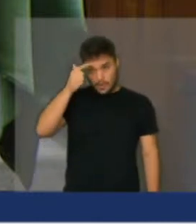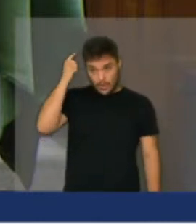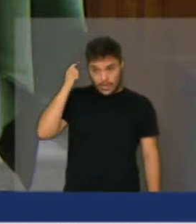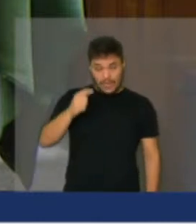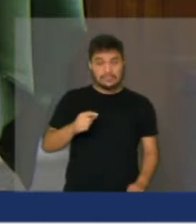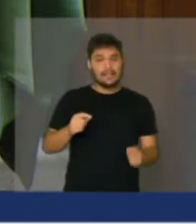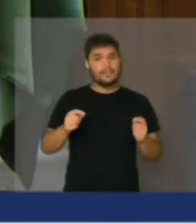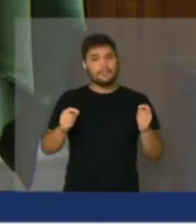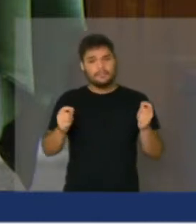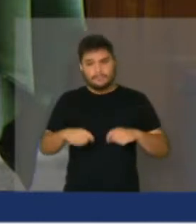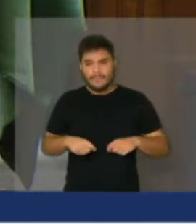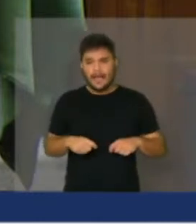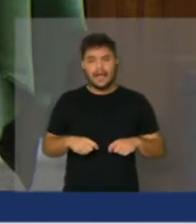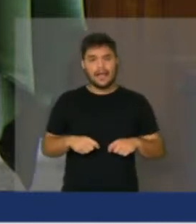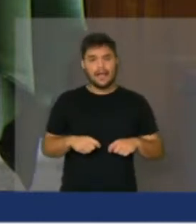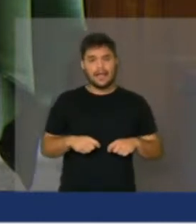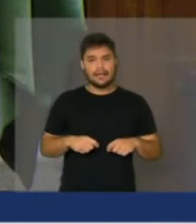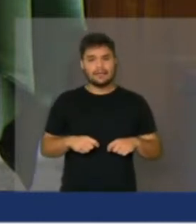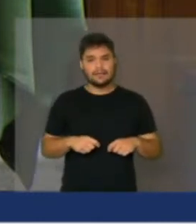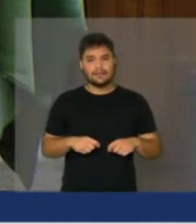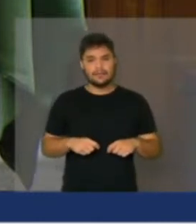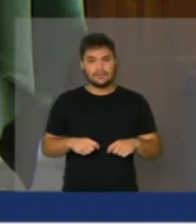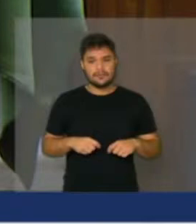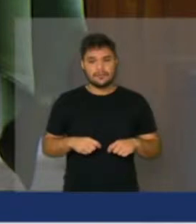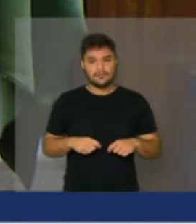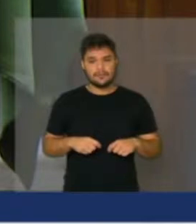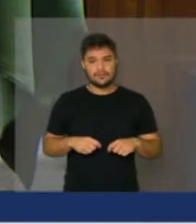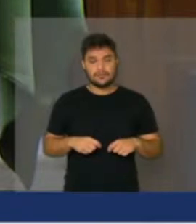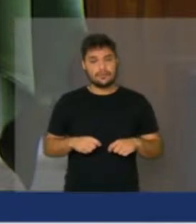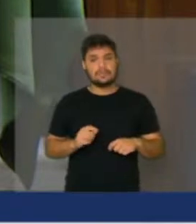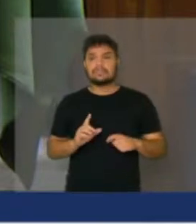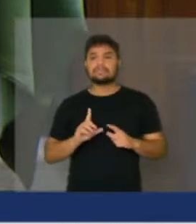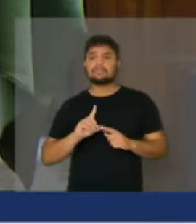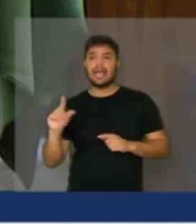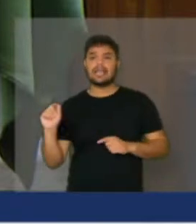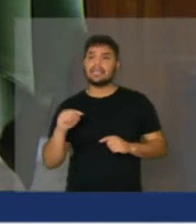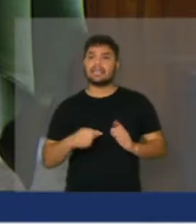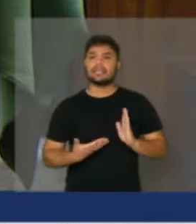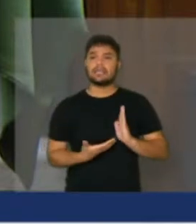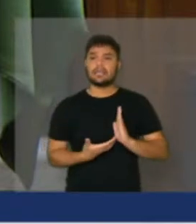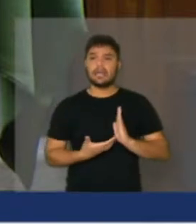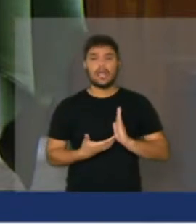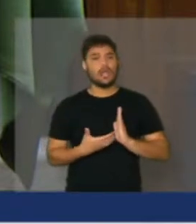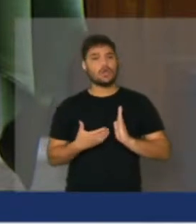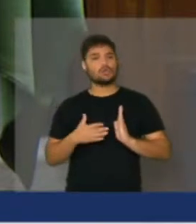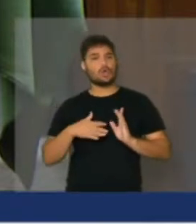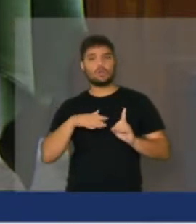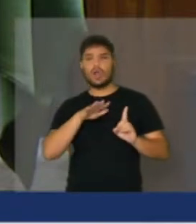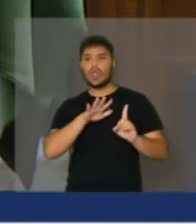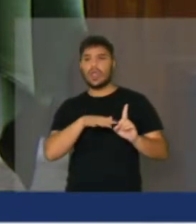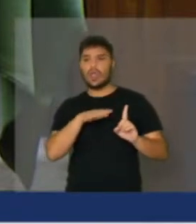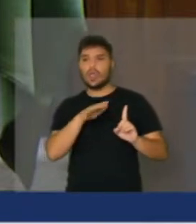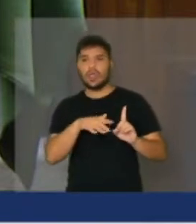SIMULTANEAMENTE, SAIR DAQUI COM TODO O PRESTÍGIO, JÁ QUE ELE... DIZ QUE DPR DO GOVERNO O ÚNICO QUE ENTENDE DE